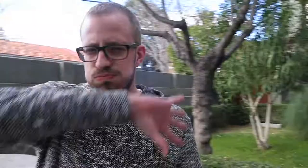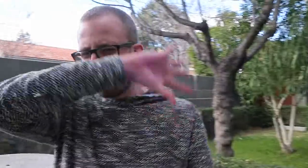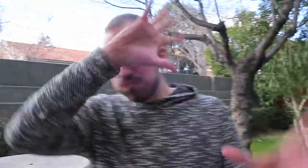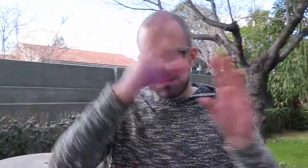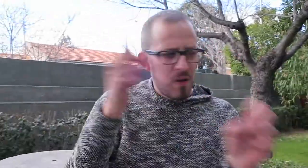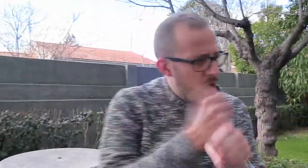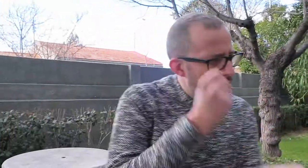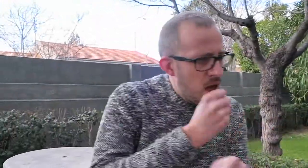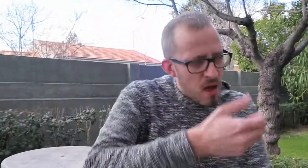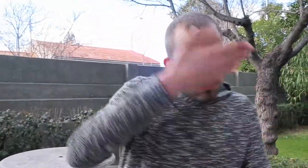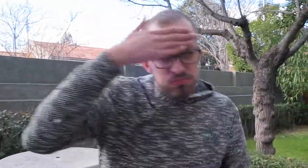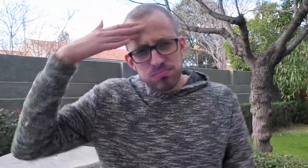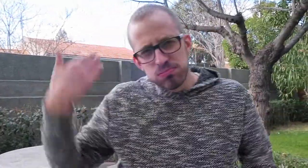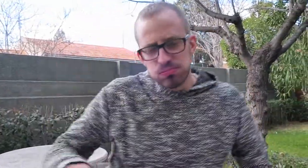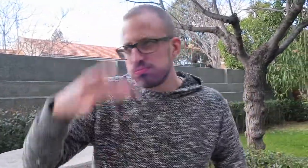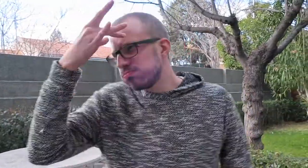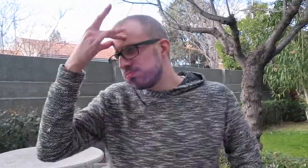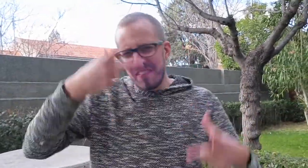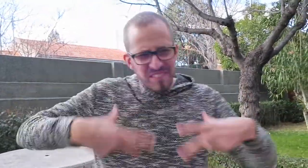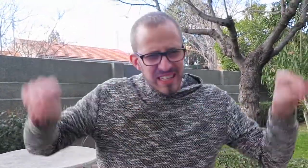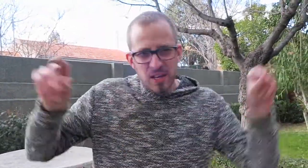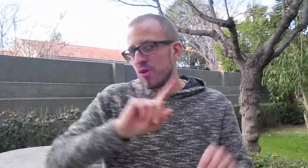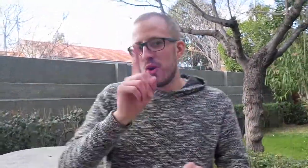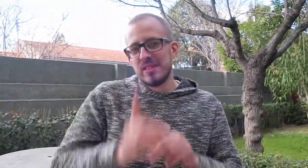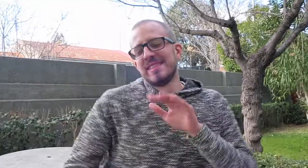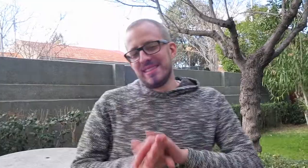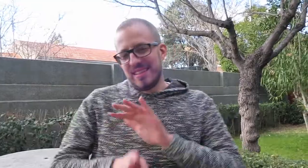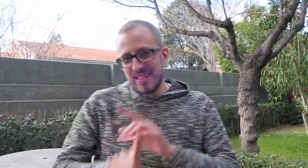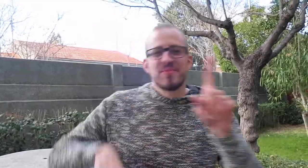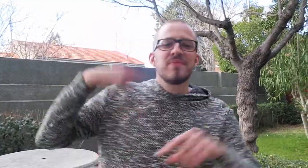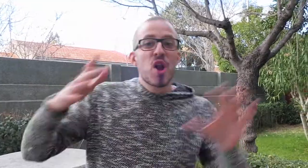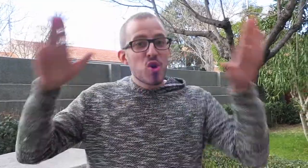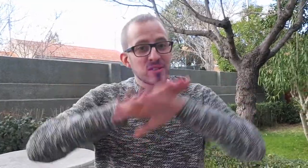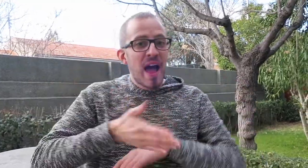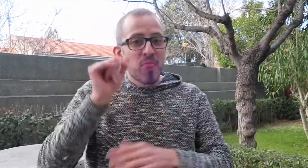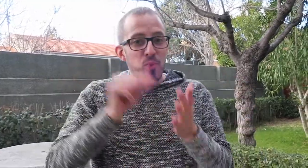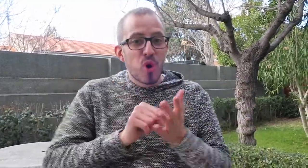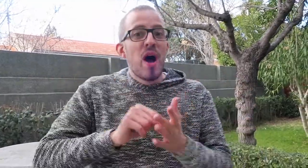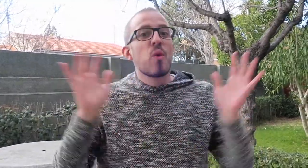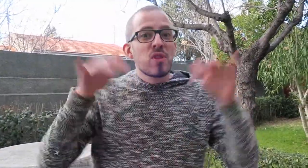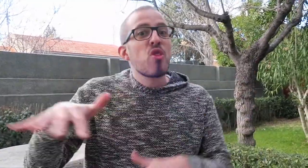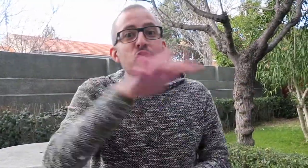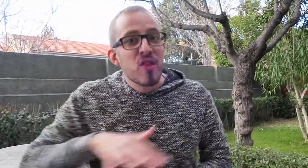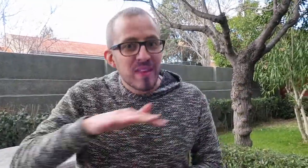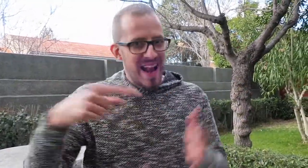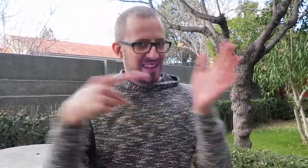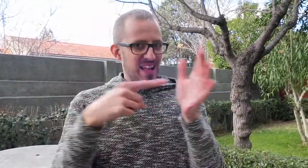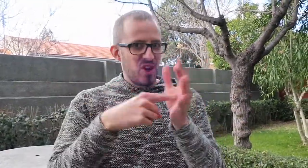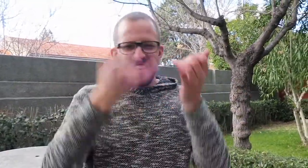Después de todo el día trabajando estaremos saturadxs, con ganas de que se acabe todo... ¡No, seguiremos! Habrá un punto de encuentro por la noche. ¿Dónde? En el Centro Altatorre.